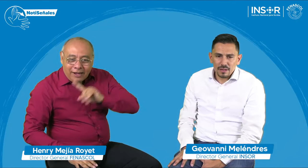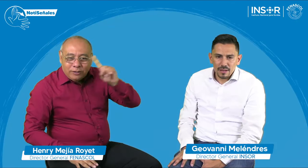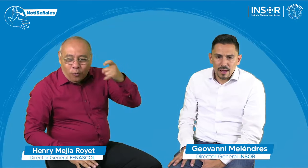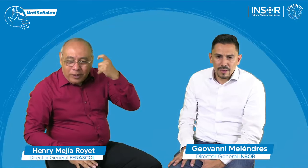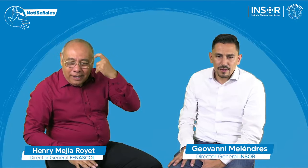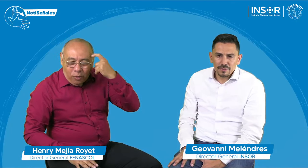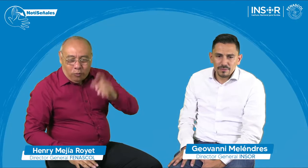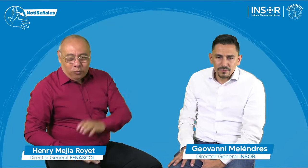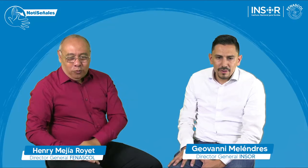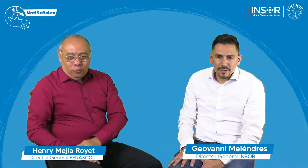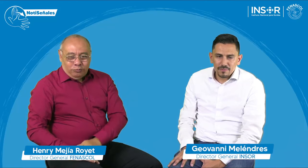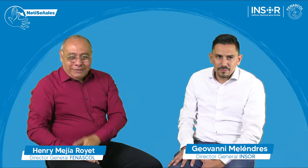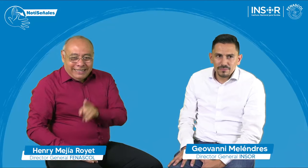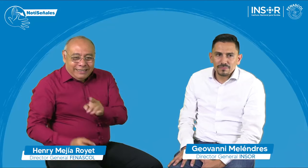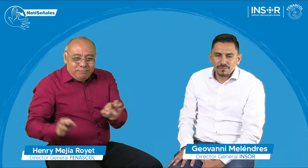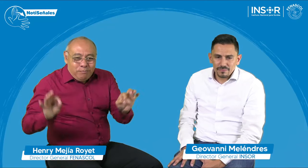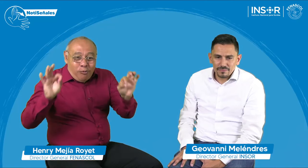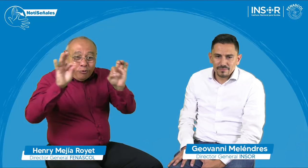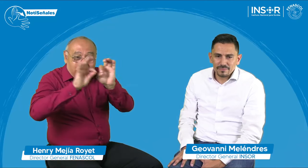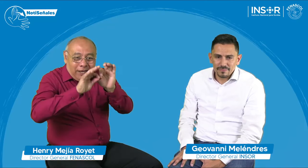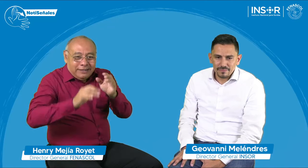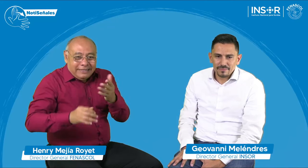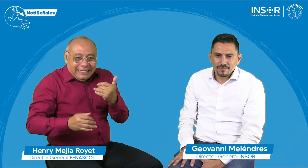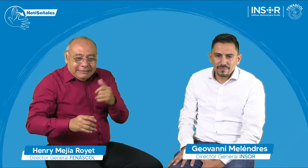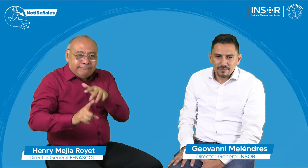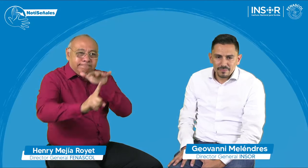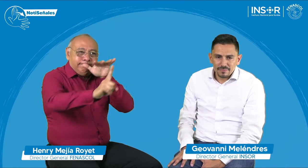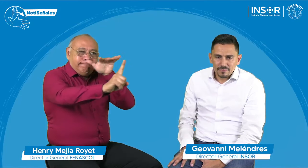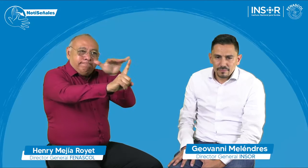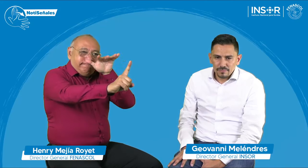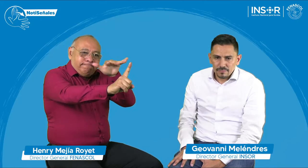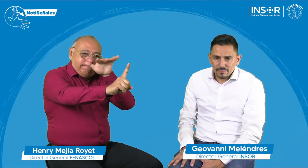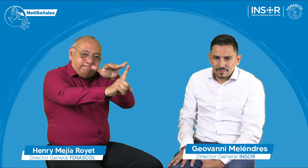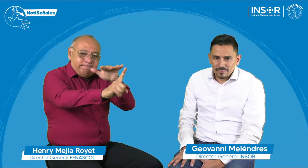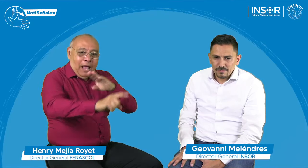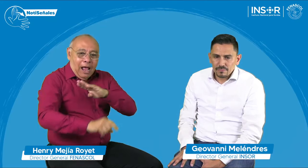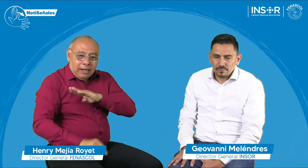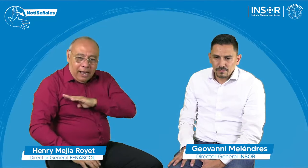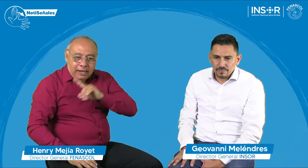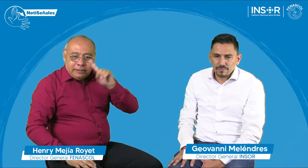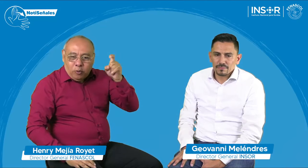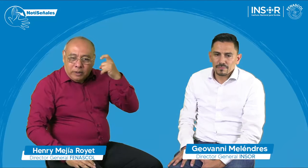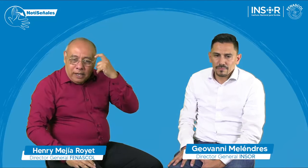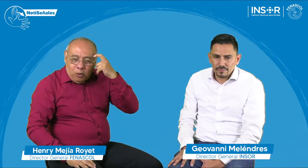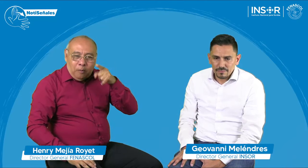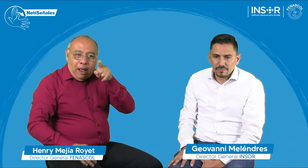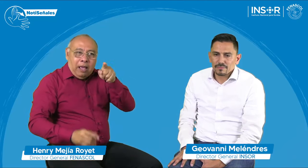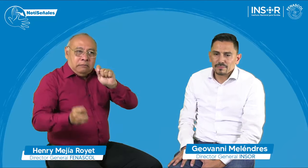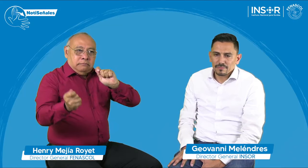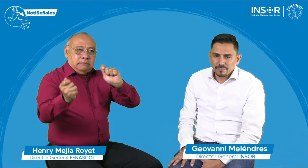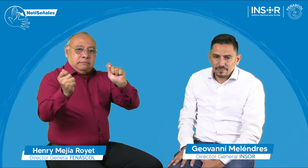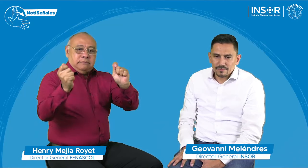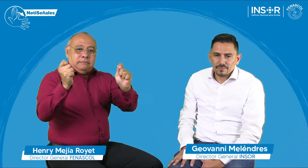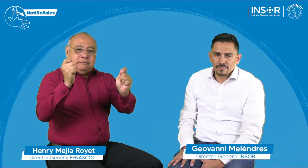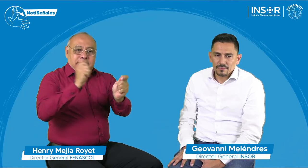regiones y en las ciudades se debe hacer la exigibilidad, porque muchas veces se hace esa